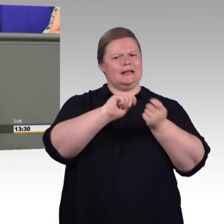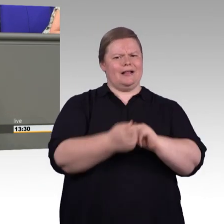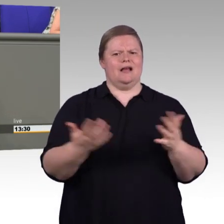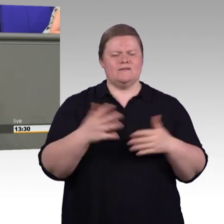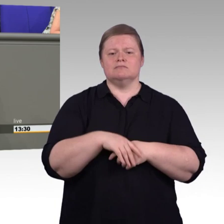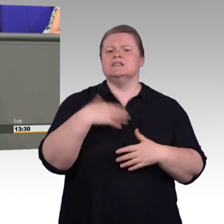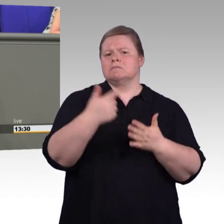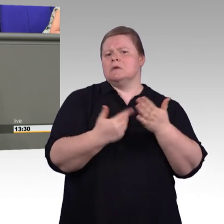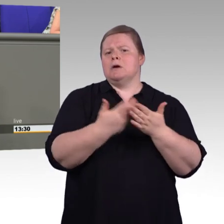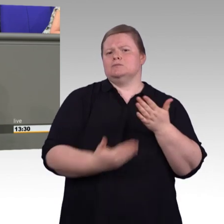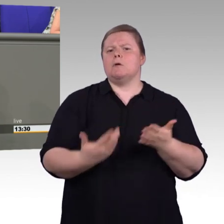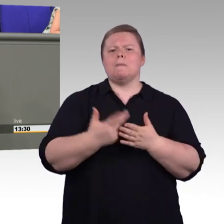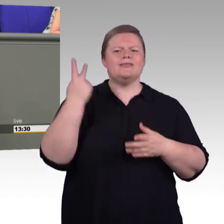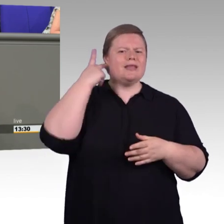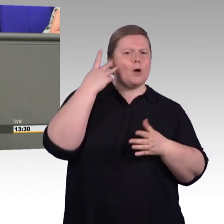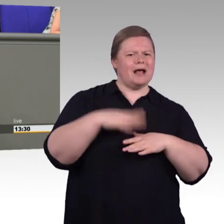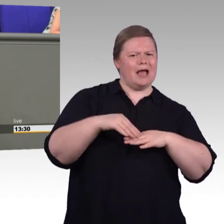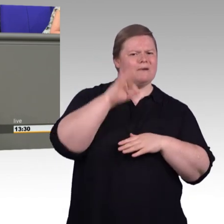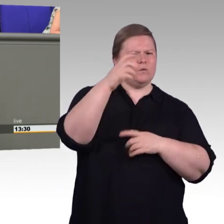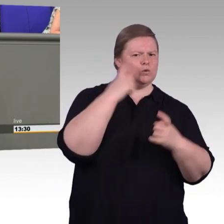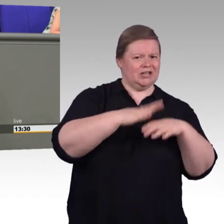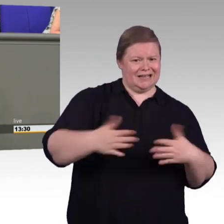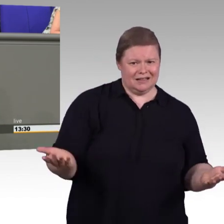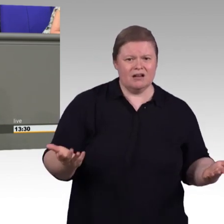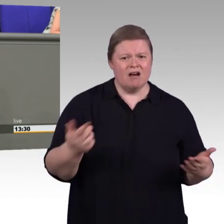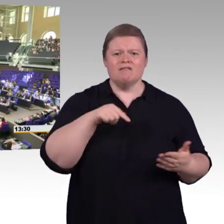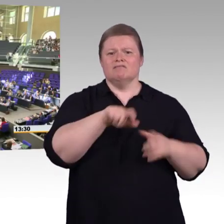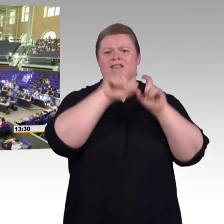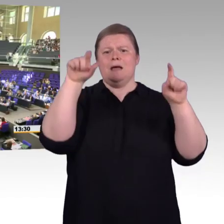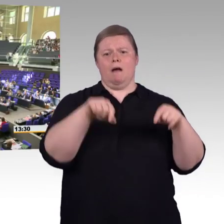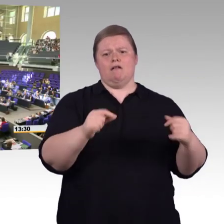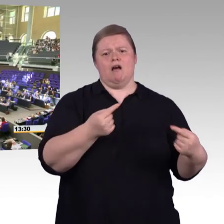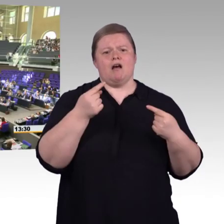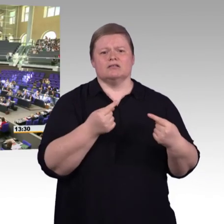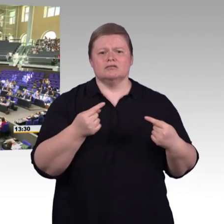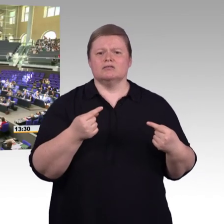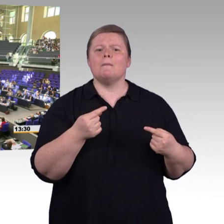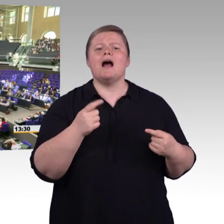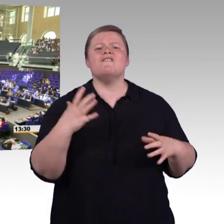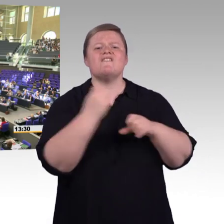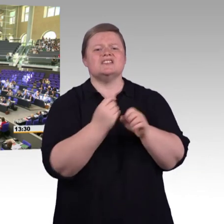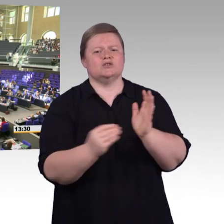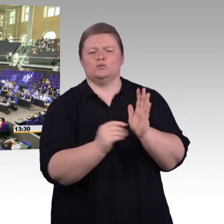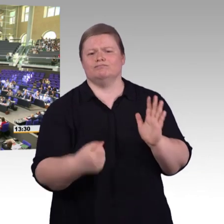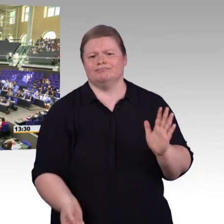ein gesellschaftlicher Bewusstseinswandel. (Beifall) Darüber, finde ich, kann man reden